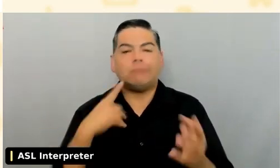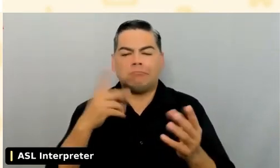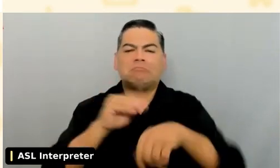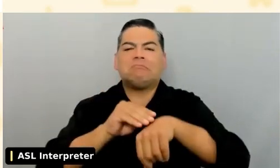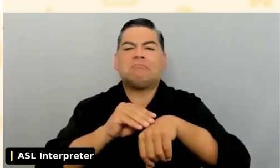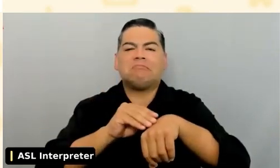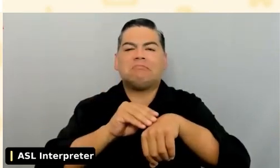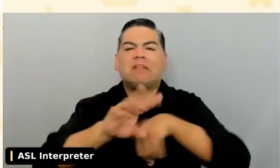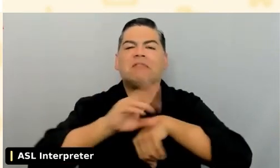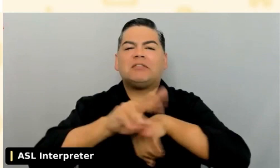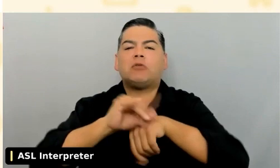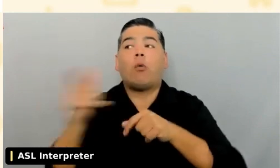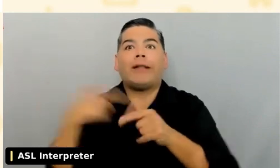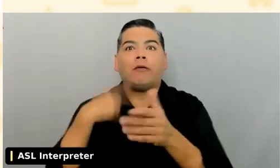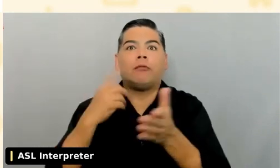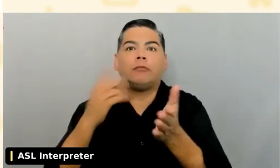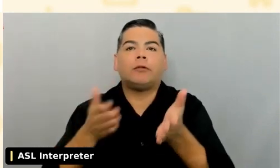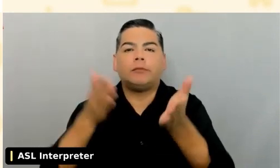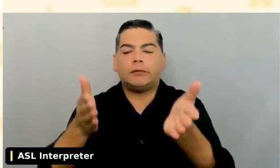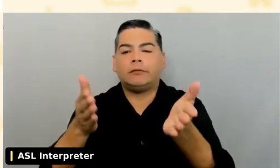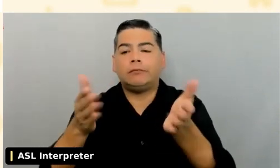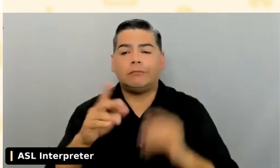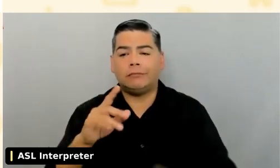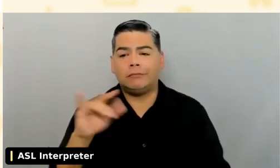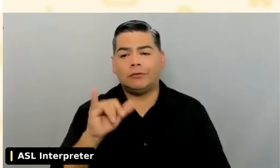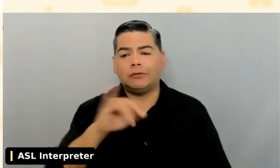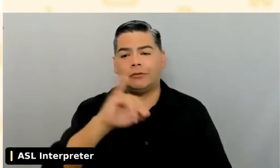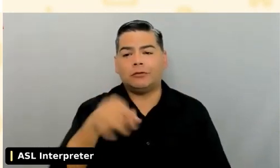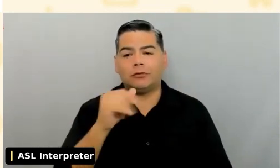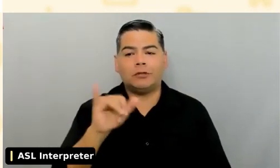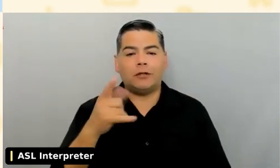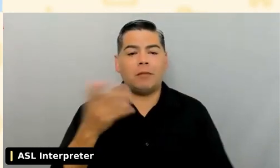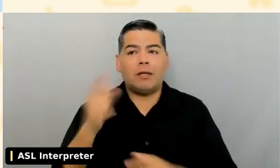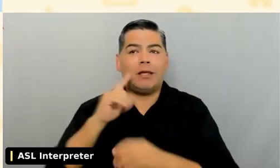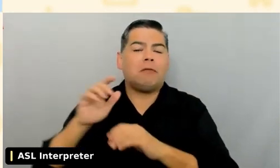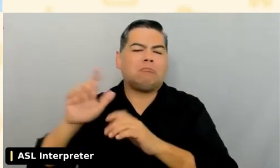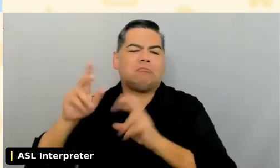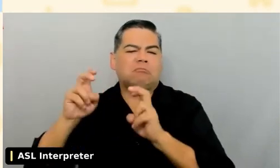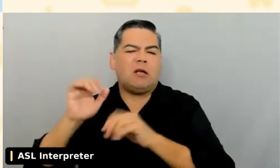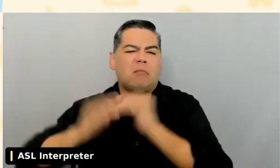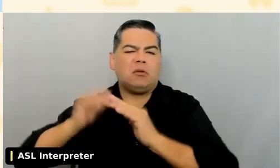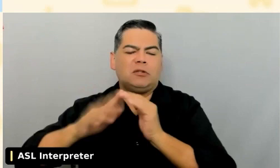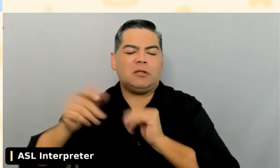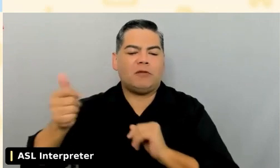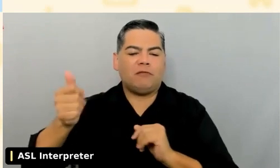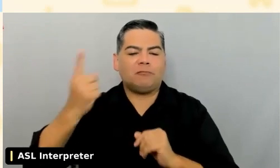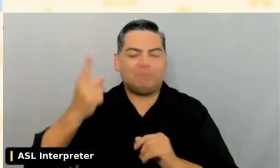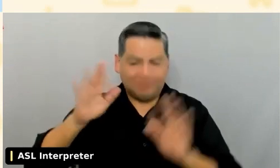sobre lo que recomiendan, incluyendo Joe, que podría haber escrito una él mismo. Bueno, ¿preguntas?